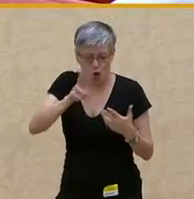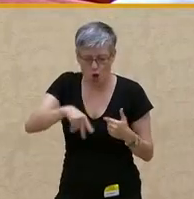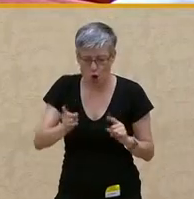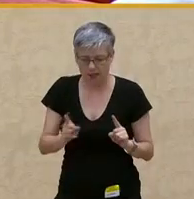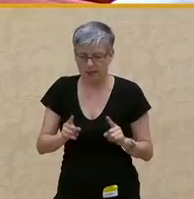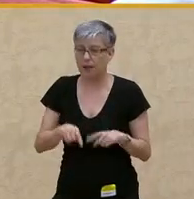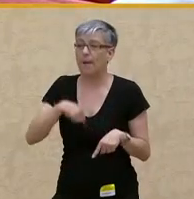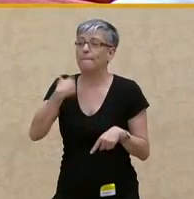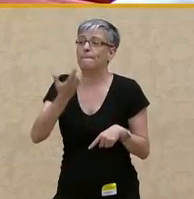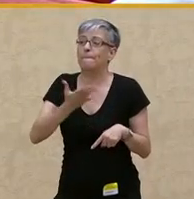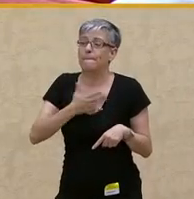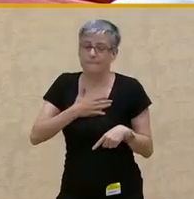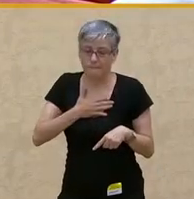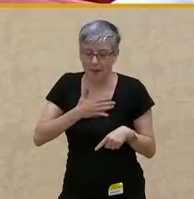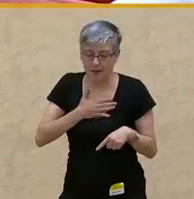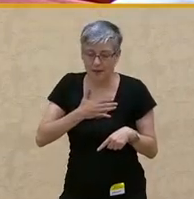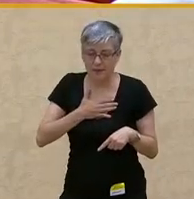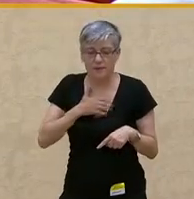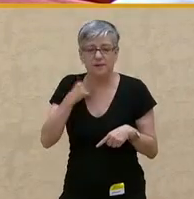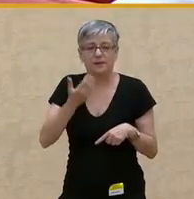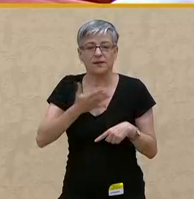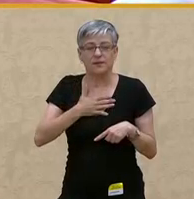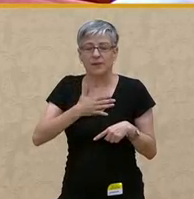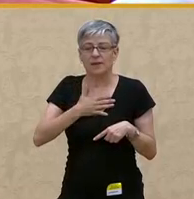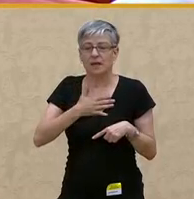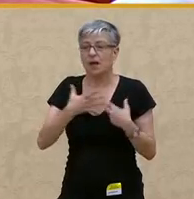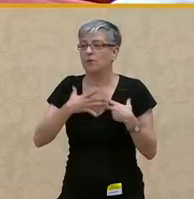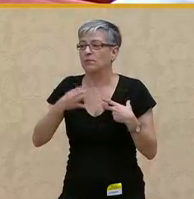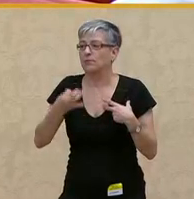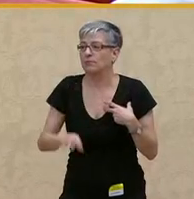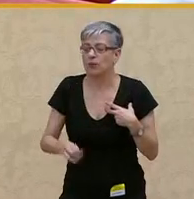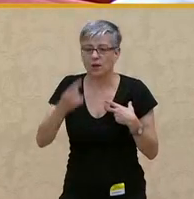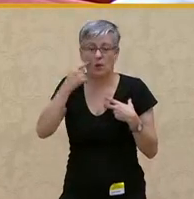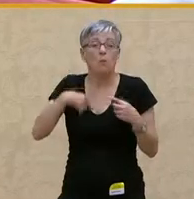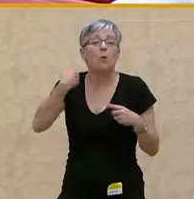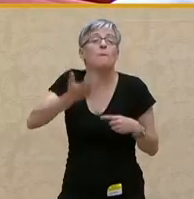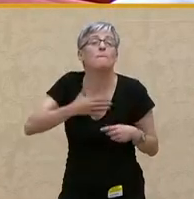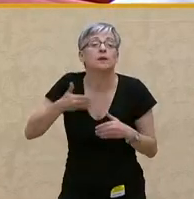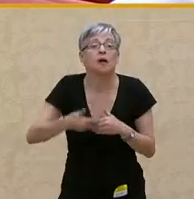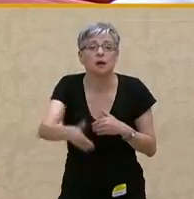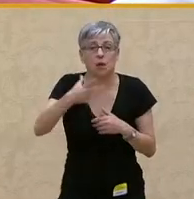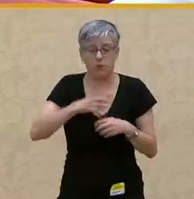puede ser que sea de las personas que se sienten al otro lado, porque soy diagnosticado con una enfermedad macular, puedo quedarme ciego, en blanco,